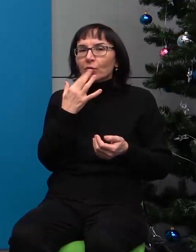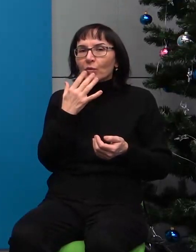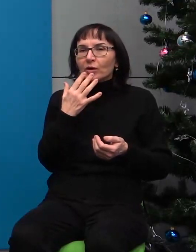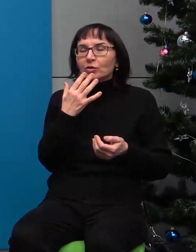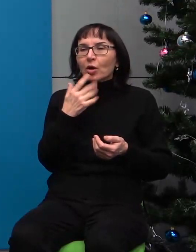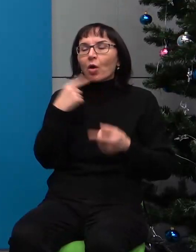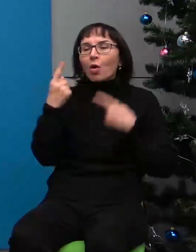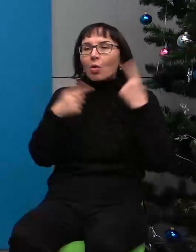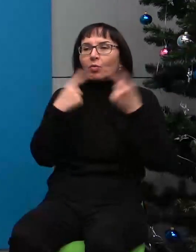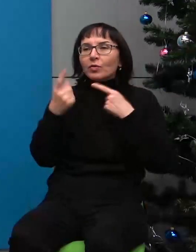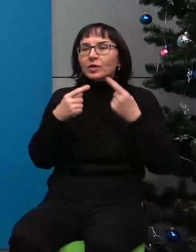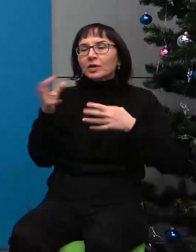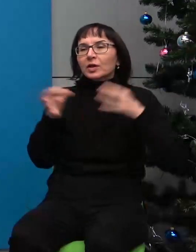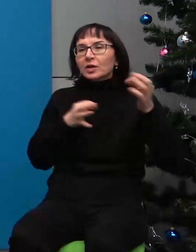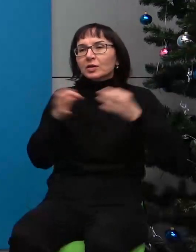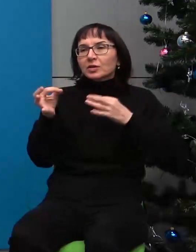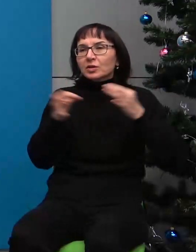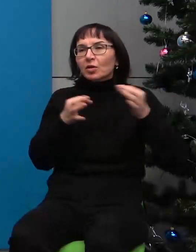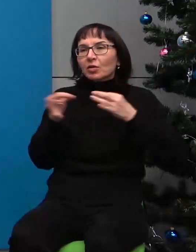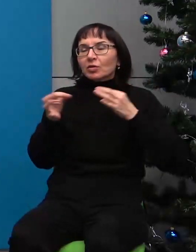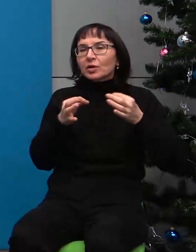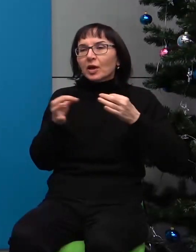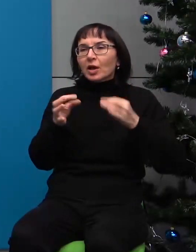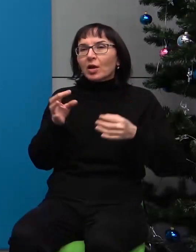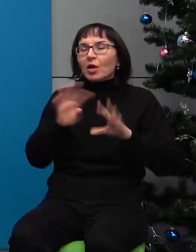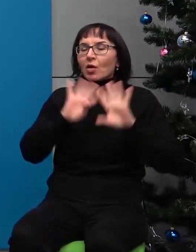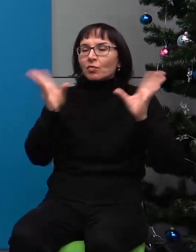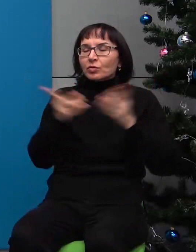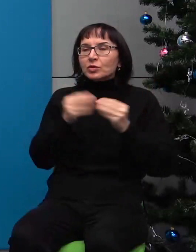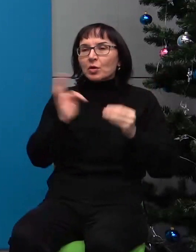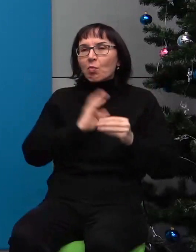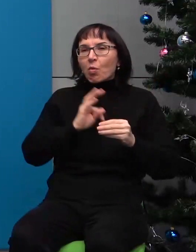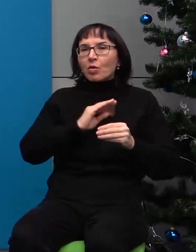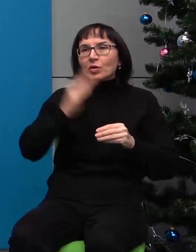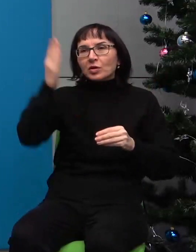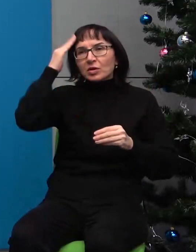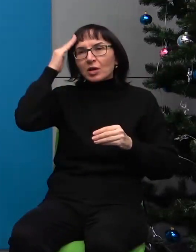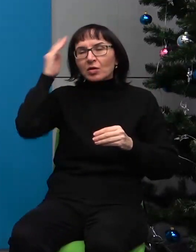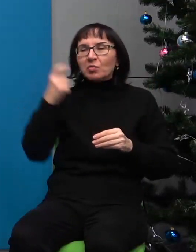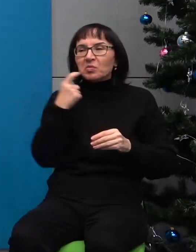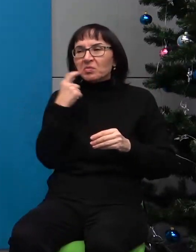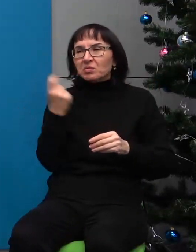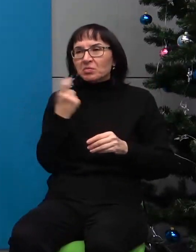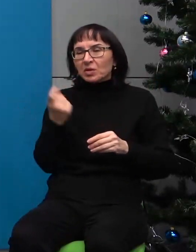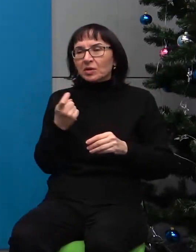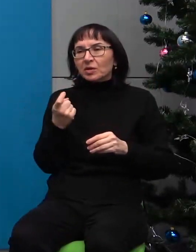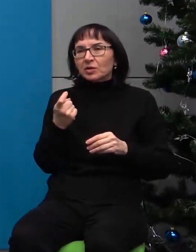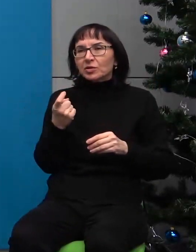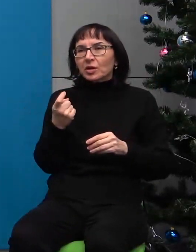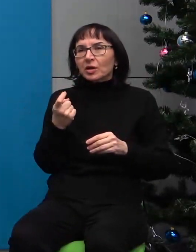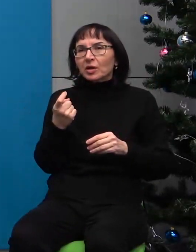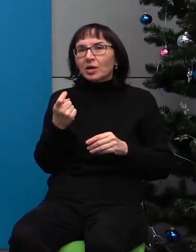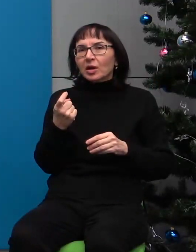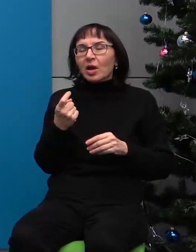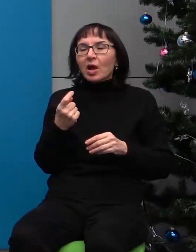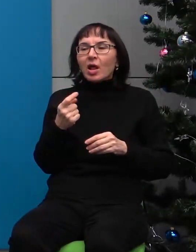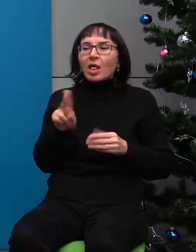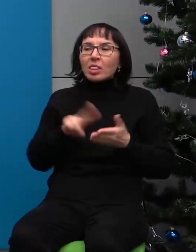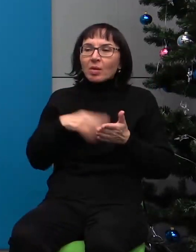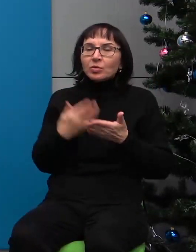Widzicie państwo, moi wszyscy znajomi tam się podśmiechiwali, ale mówię kurczę, no to tak jak ktoś by był restauratorem na przykład